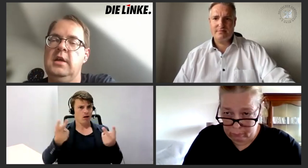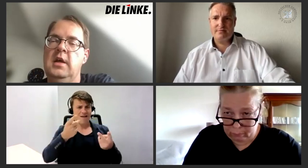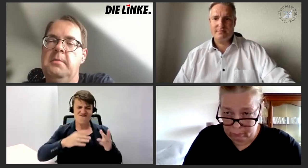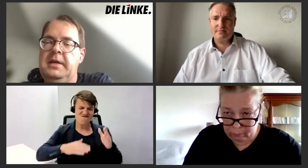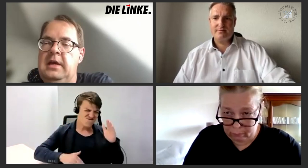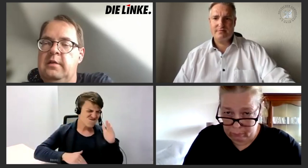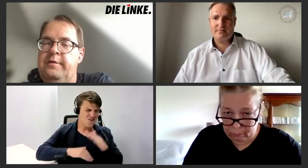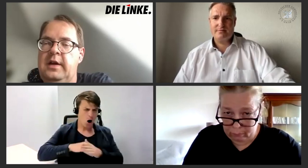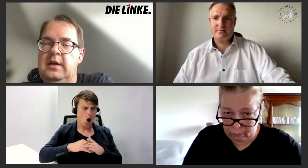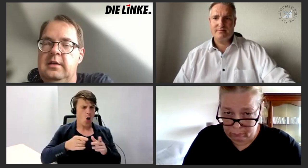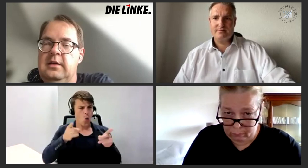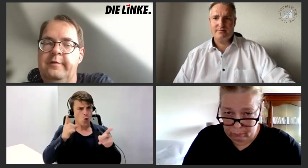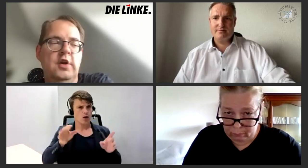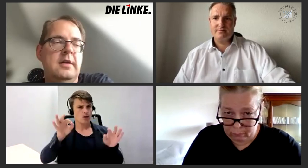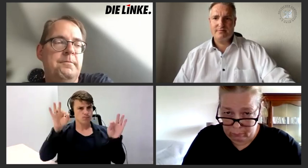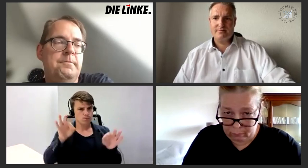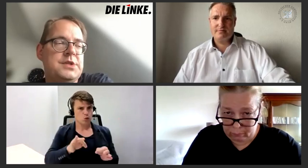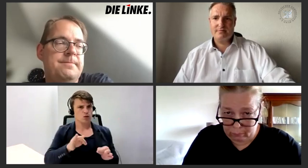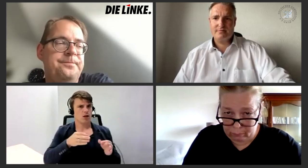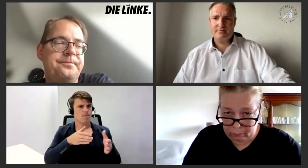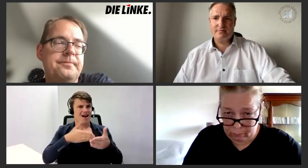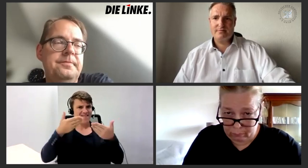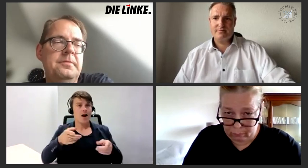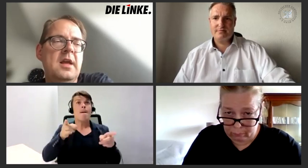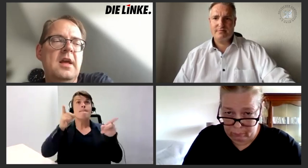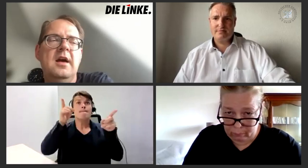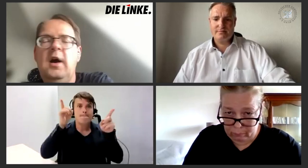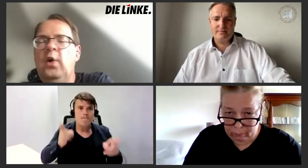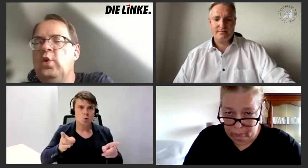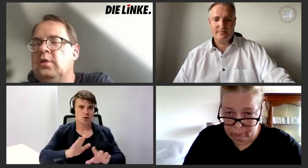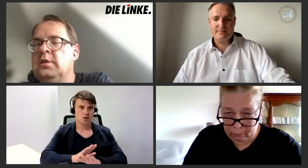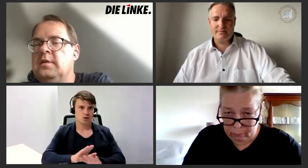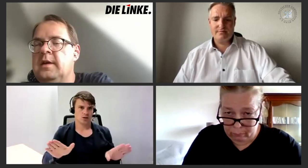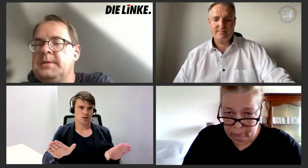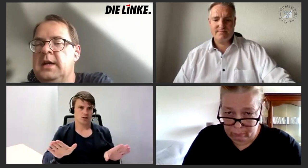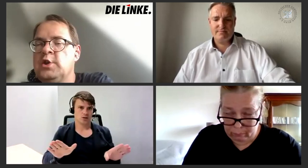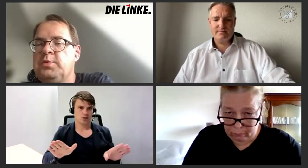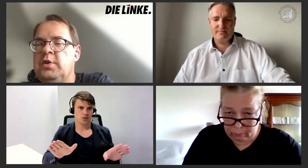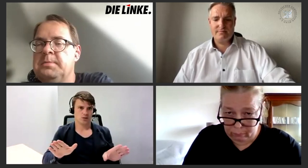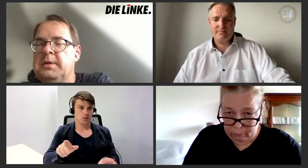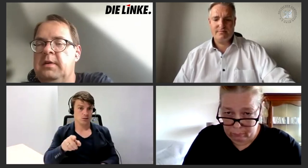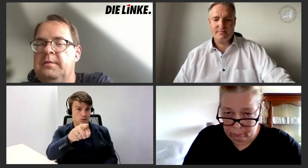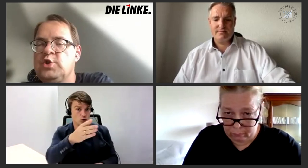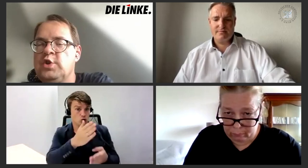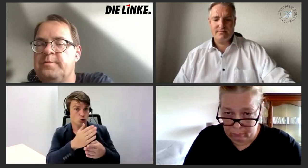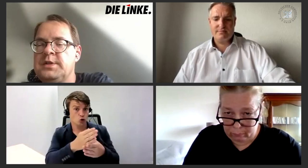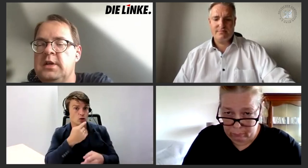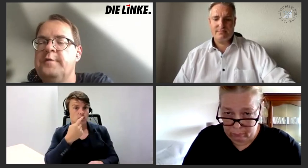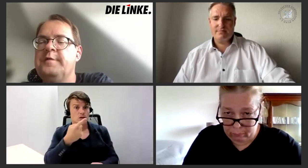dass diese vollumfänglich barrierefrei erfolgen müssen. Auch, und Sie haben es angesprochen, die